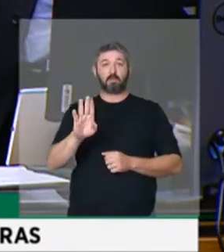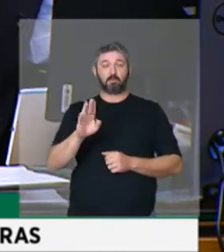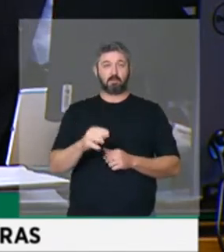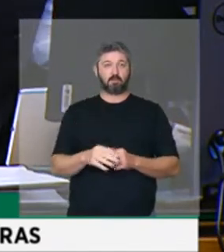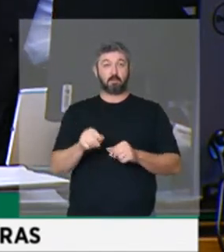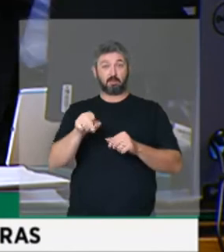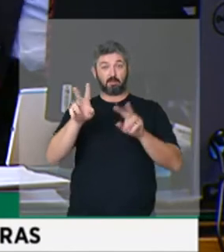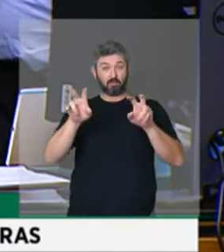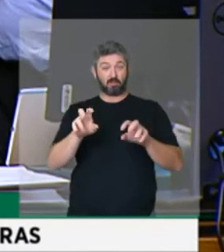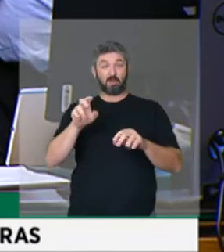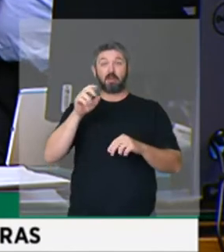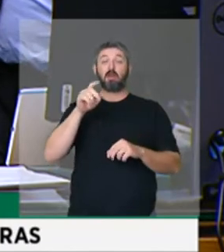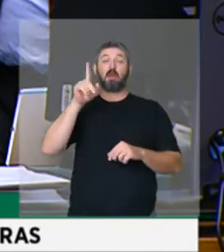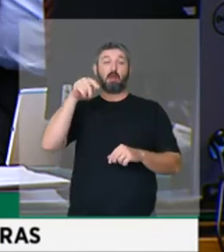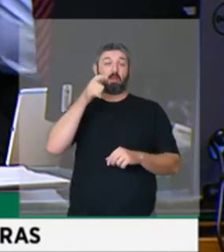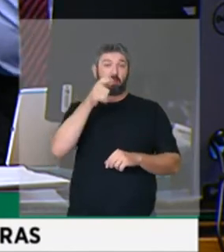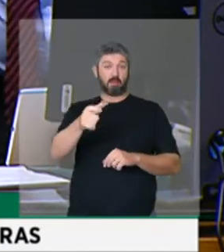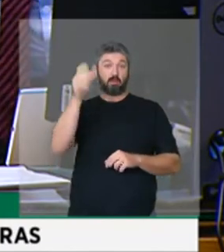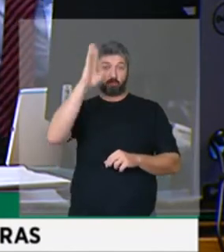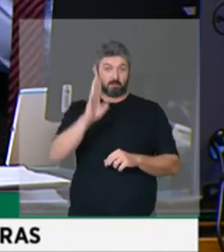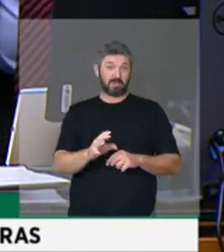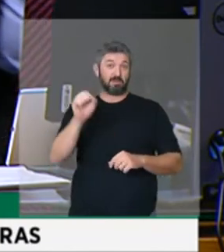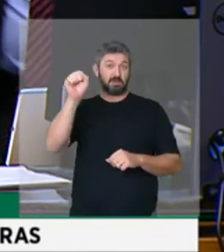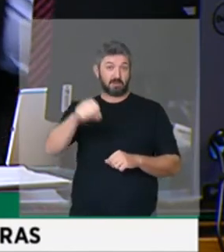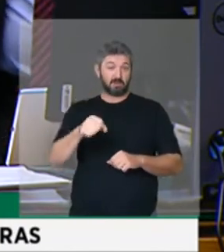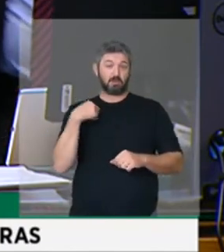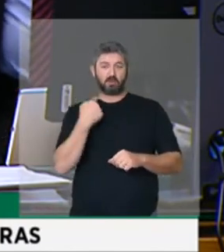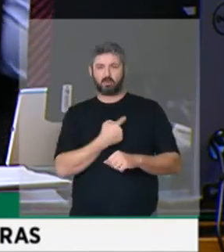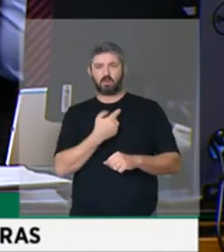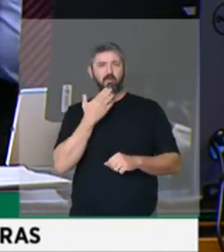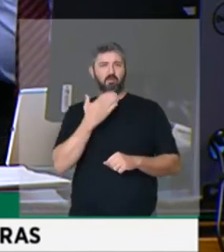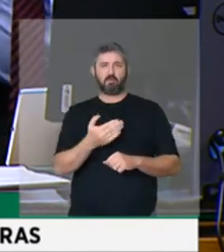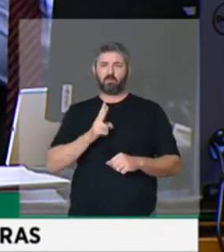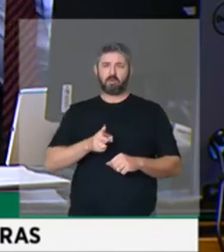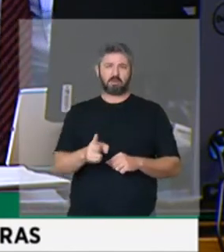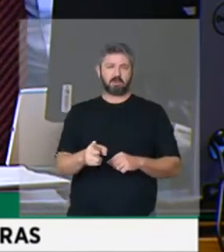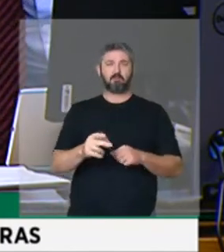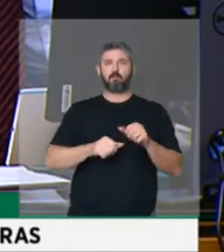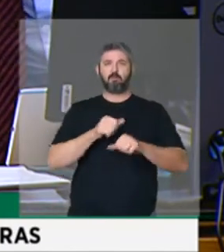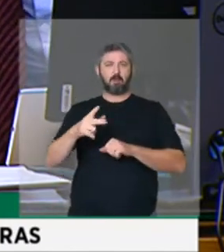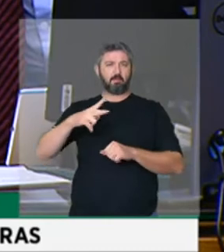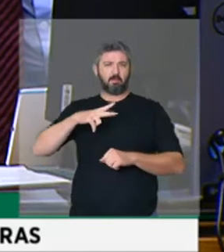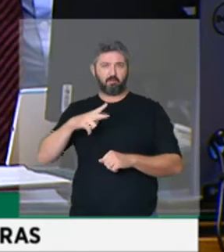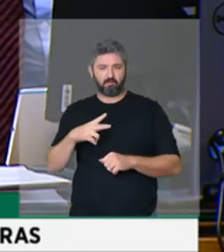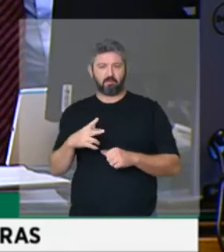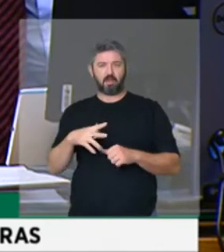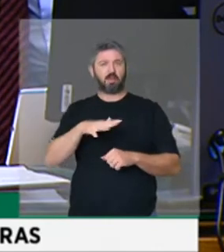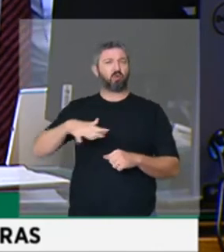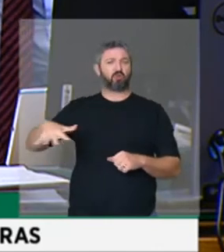[PRESIDENTE]: REPUBLICANOS. DEPUTADO VINICIUS. -- [DEPUTADO]: PRESIDENTE O REPUBLICANOS ENCAMINHA NÃO TAMBÉM. [DEPUTADO]: SOLIDARIEDADE NÃO,